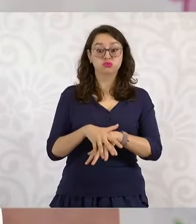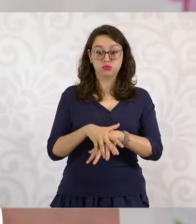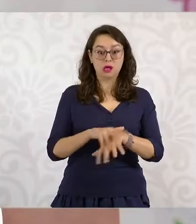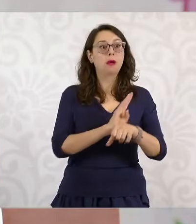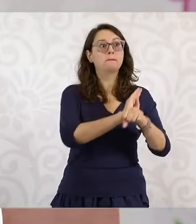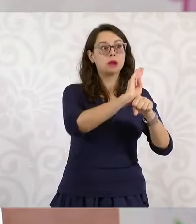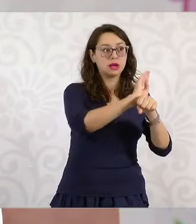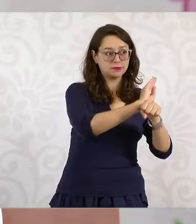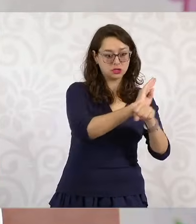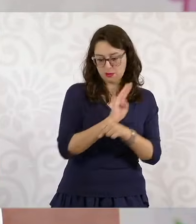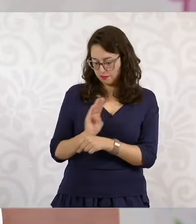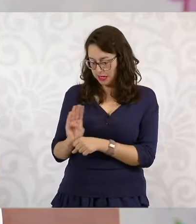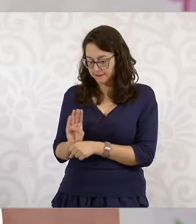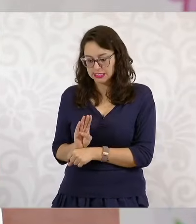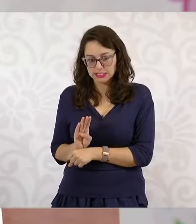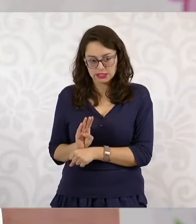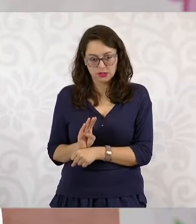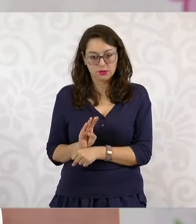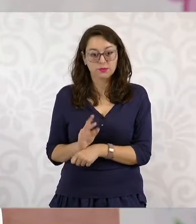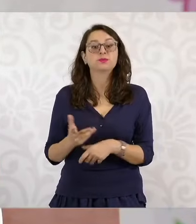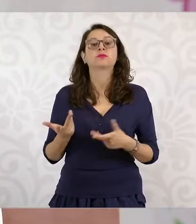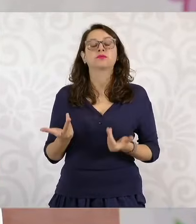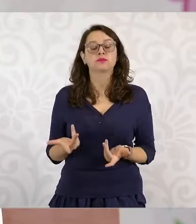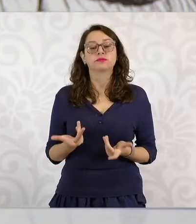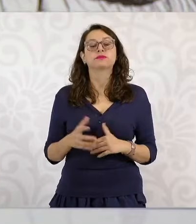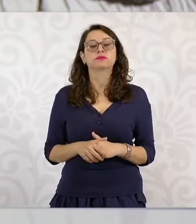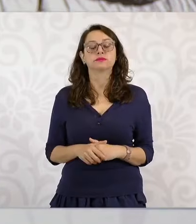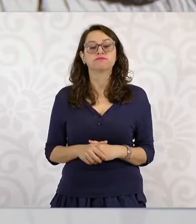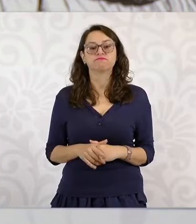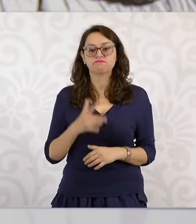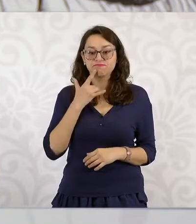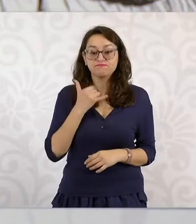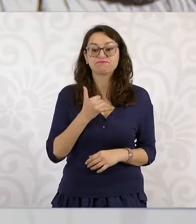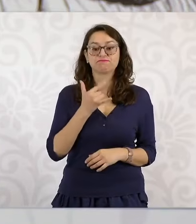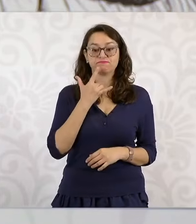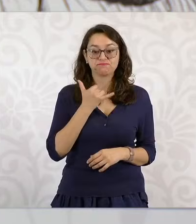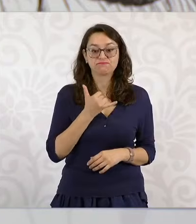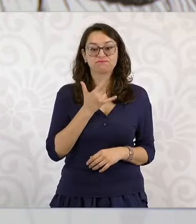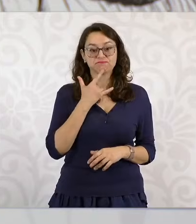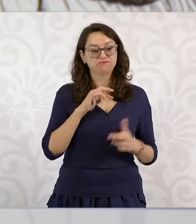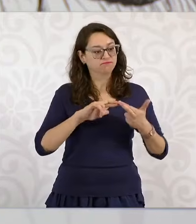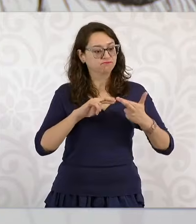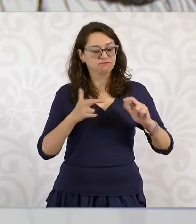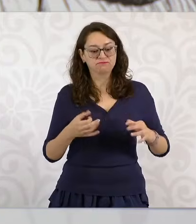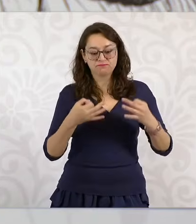Unidos y beneficia a México. Y hemos buscado siempre una buena relación.